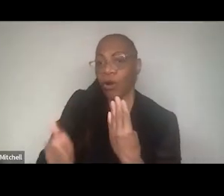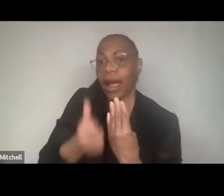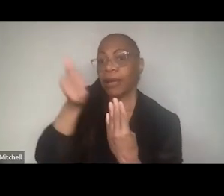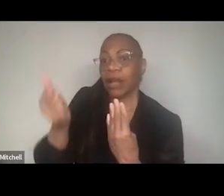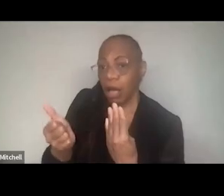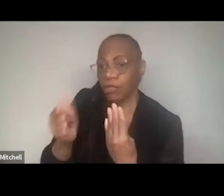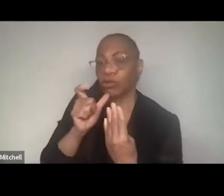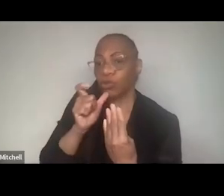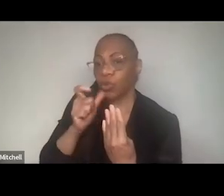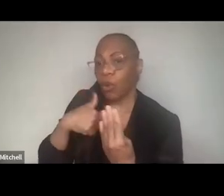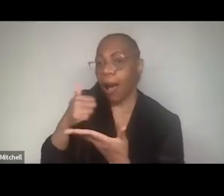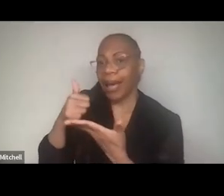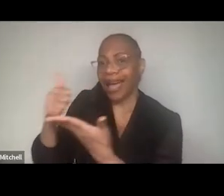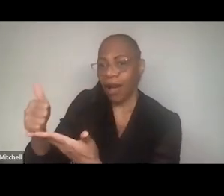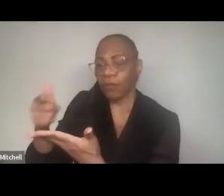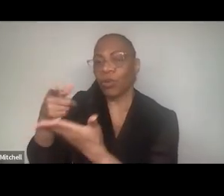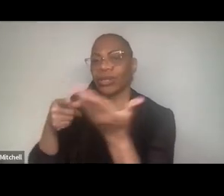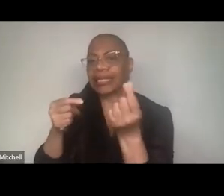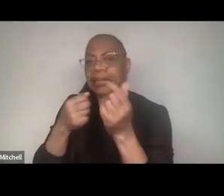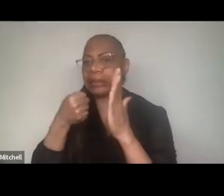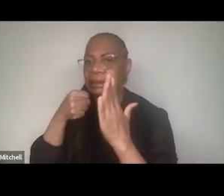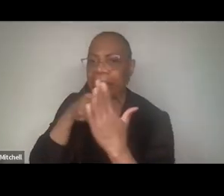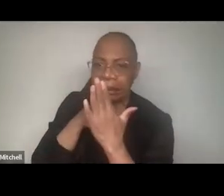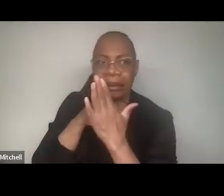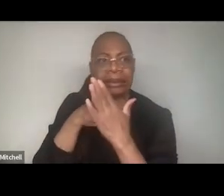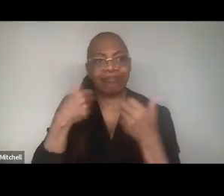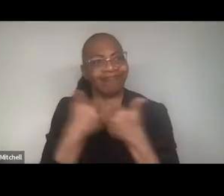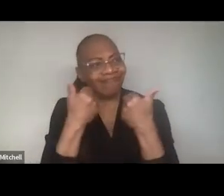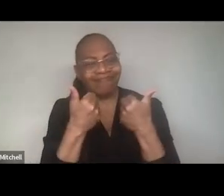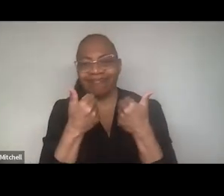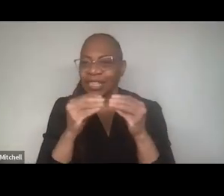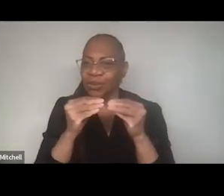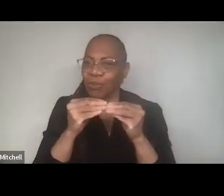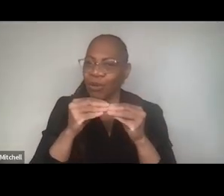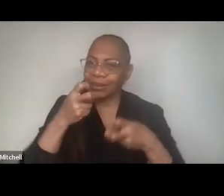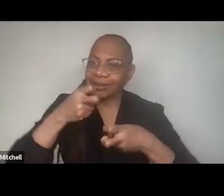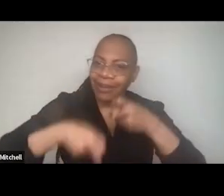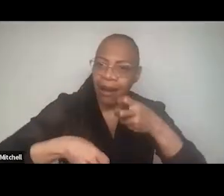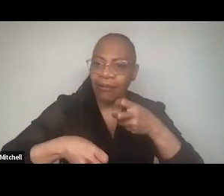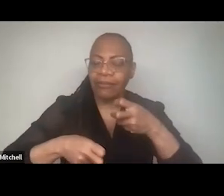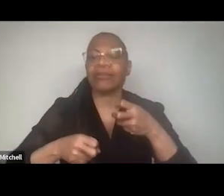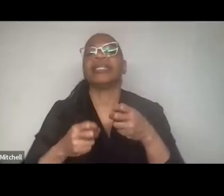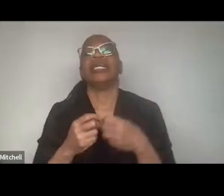ellos como que chocan contra una pared y puede ser más difícil de analizar. Es mucho más subjetivo, por ejemplo.